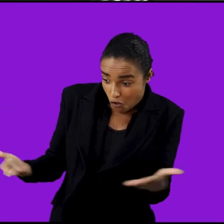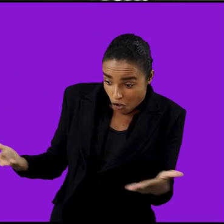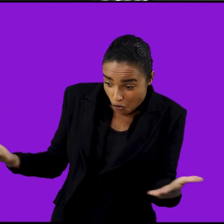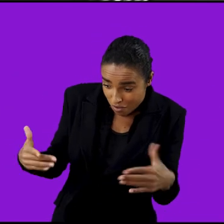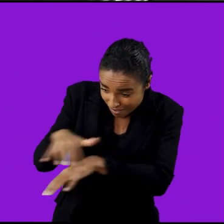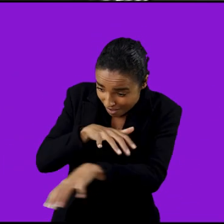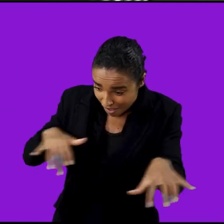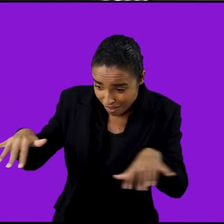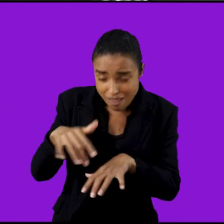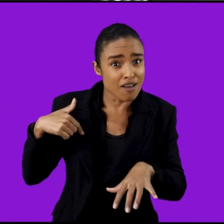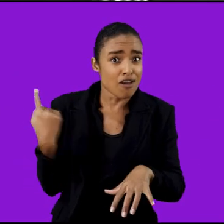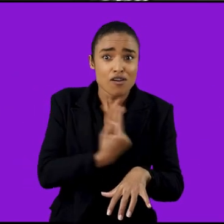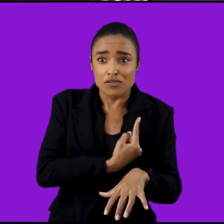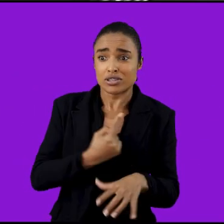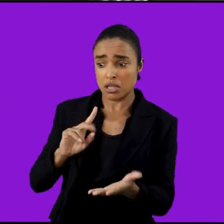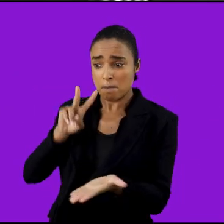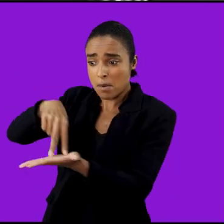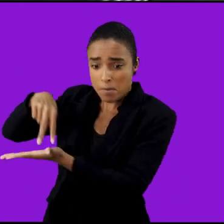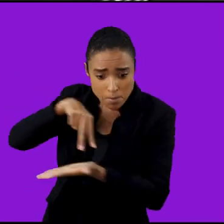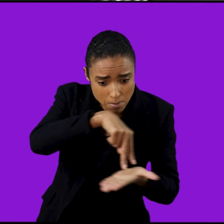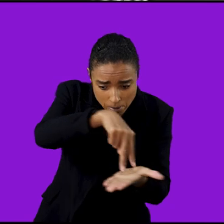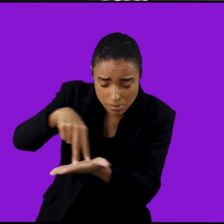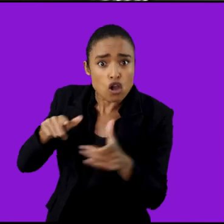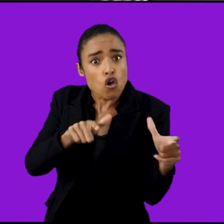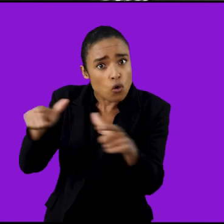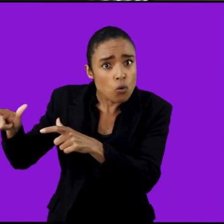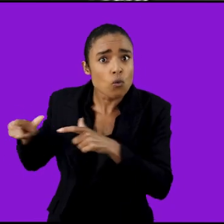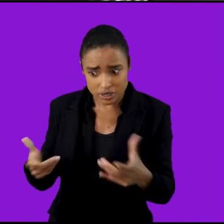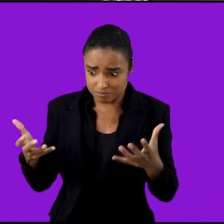gente tá aí e tá ocupando os espaços e tá reivindicando. Só que ao mesmo tempo,